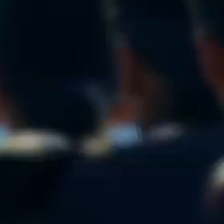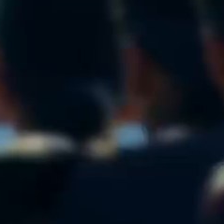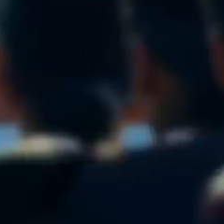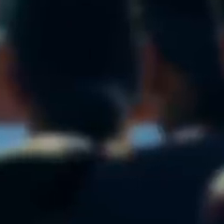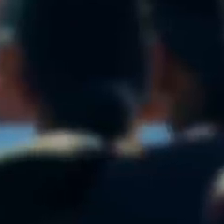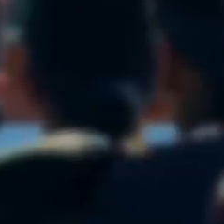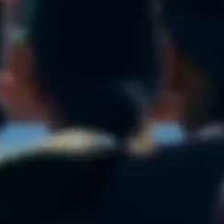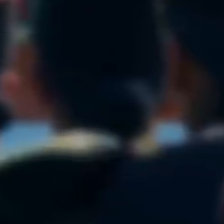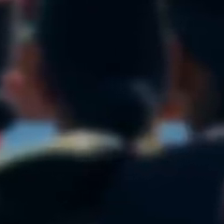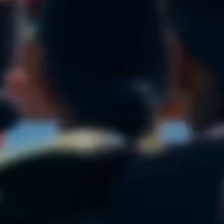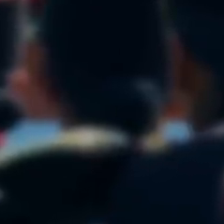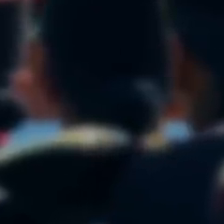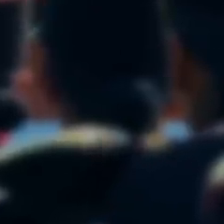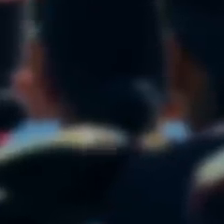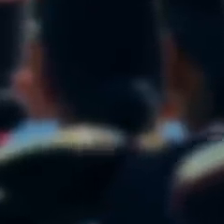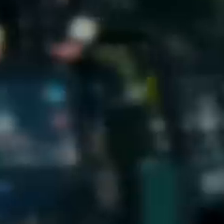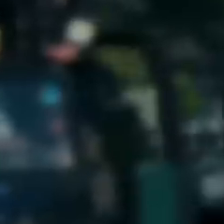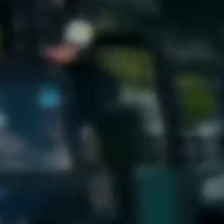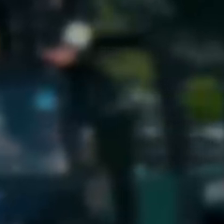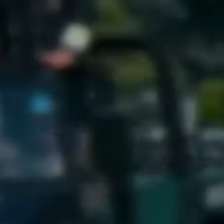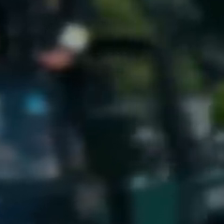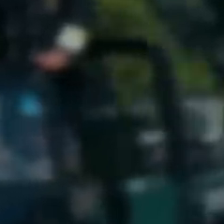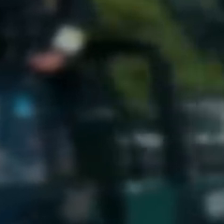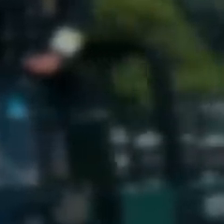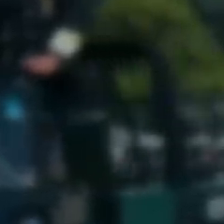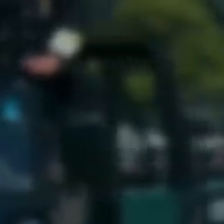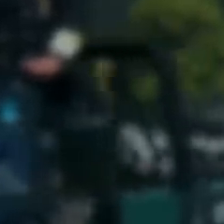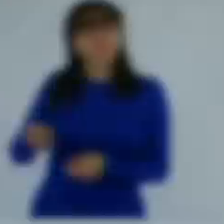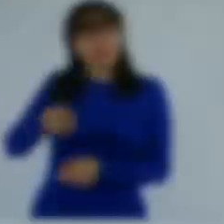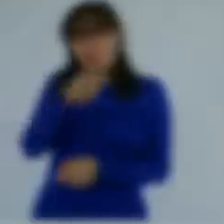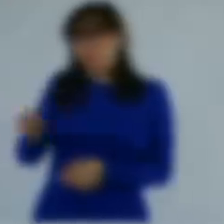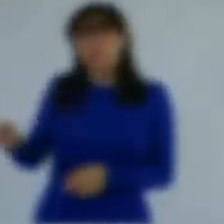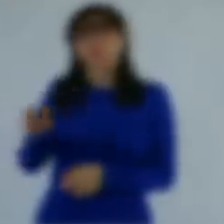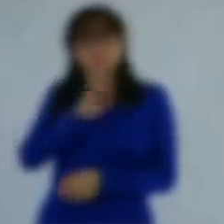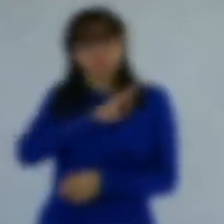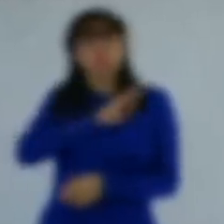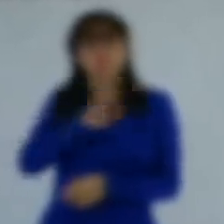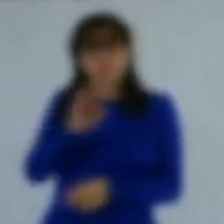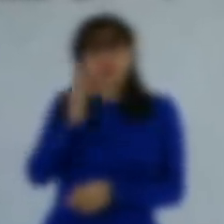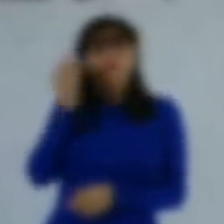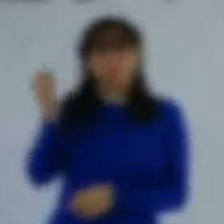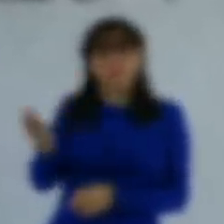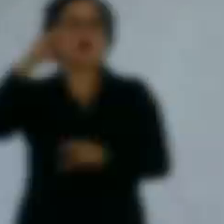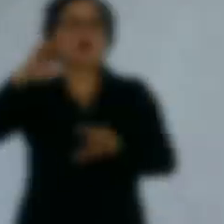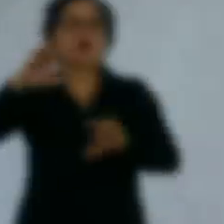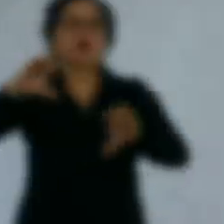Secretaría de Marina fiscalía general de la república Guardia nacional la secretar de nación y